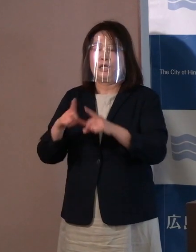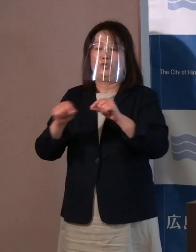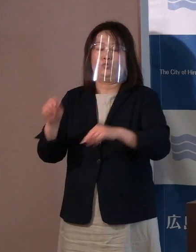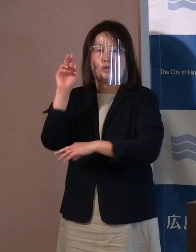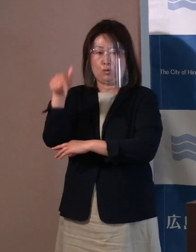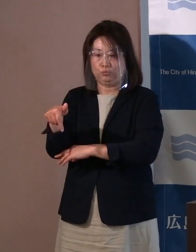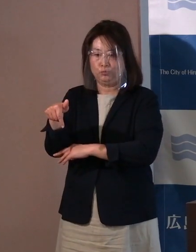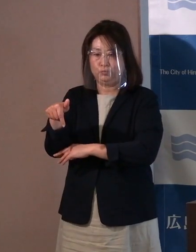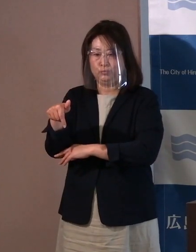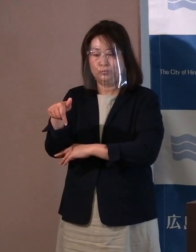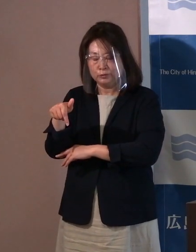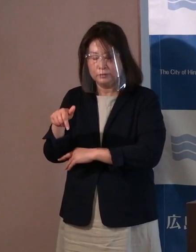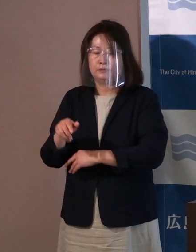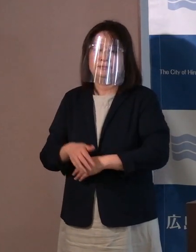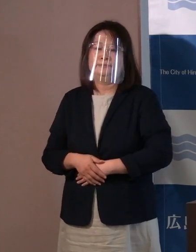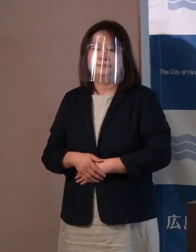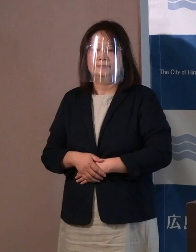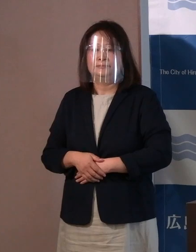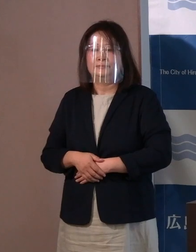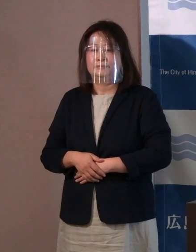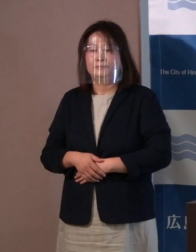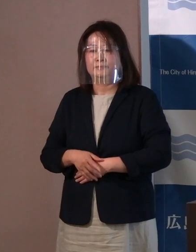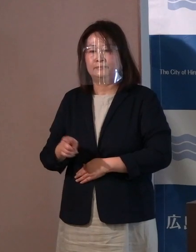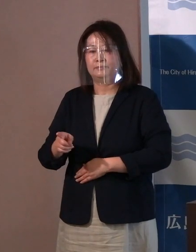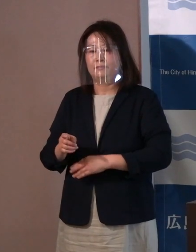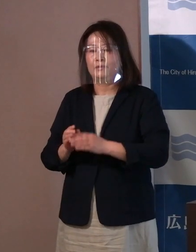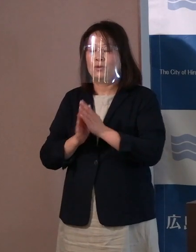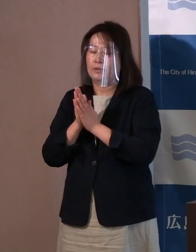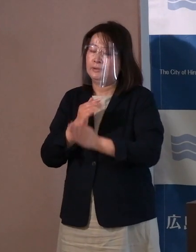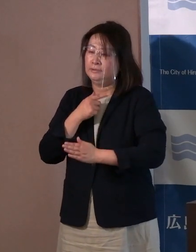今言ったことを集大成で申し上げると (核兵器)禁止条約の締約国になること｡